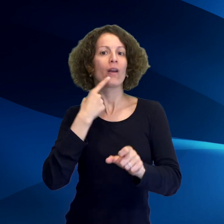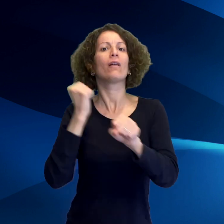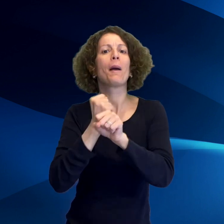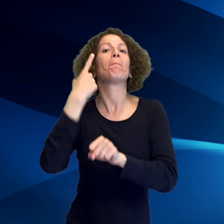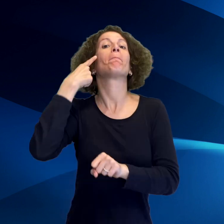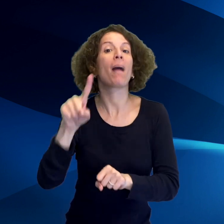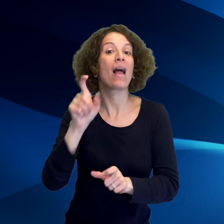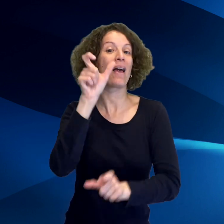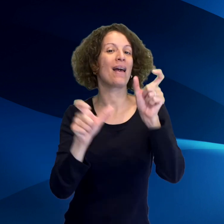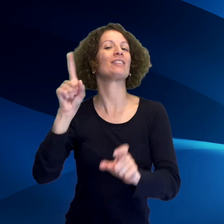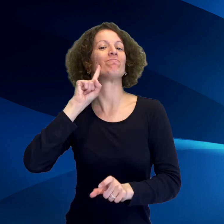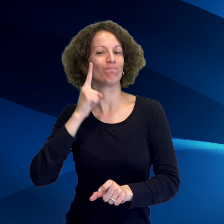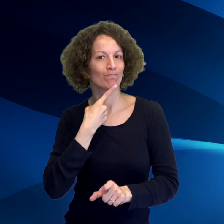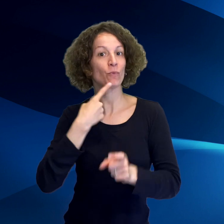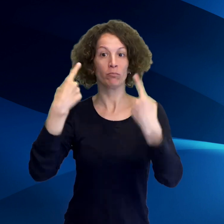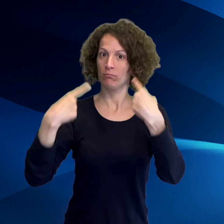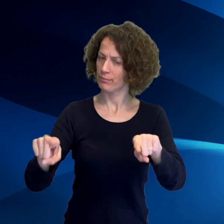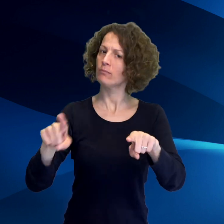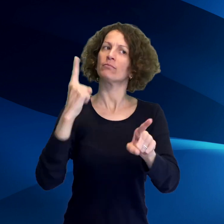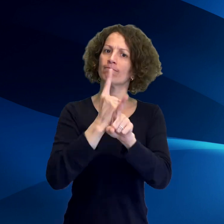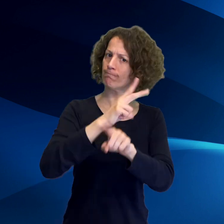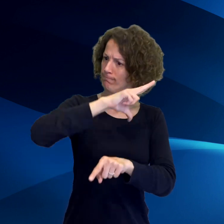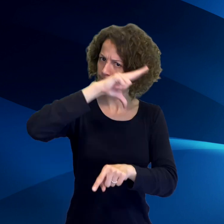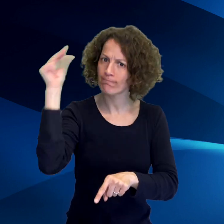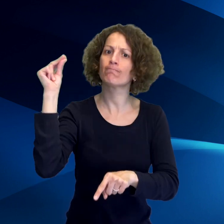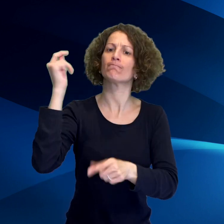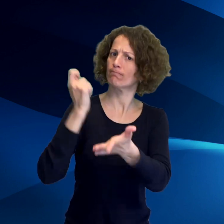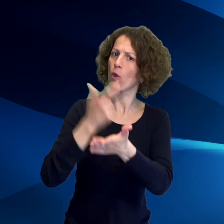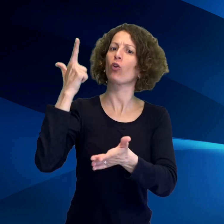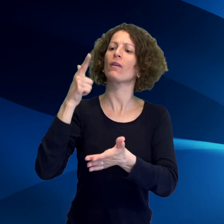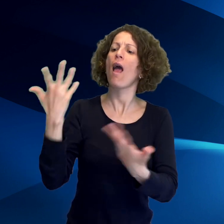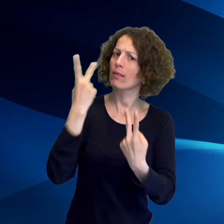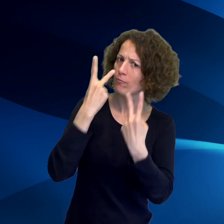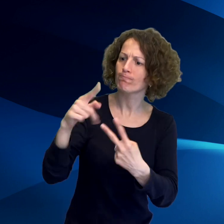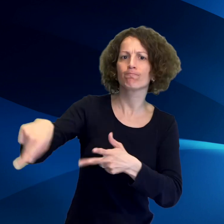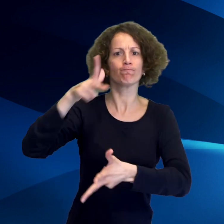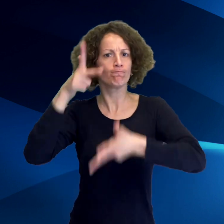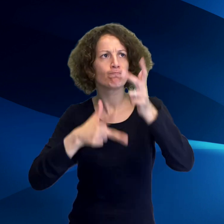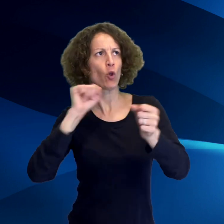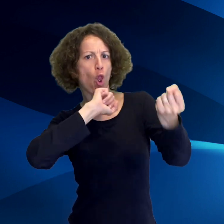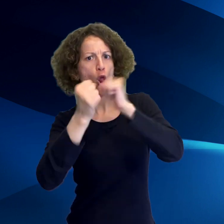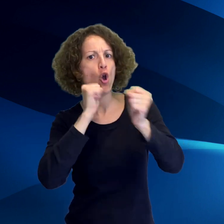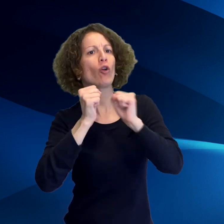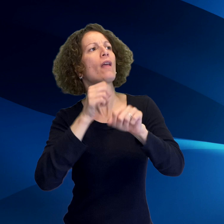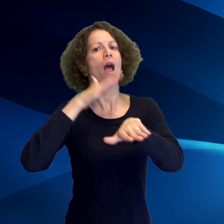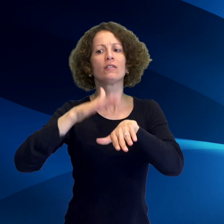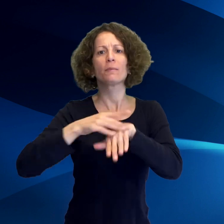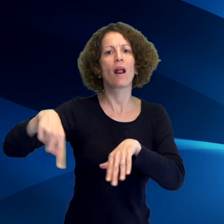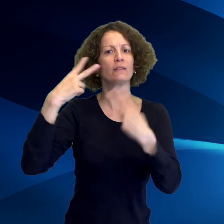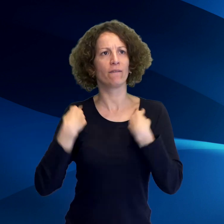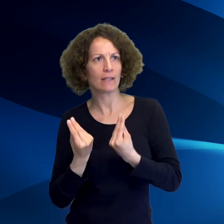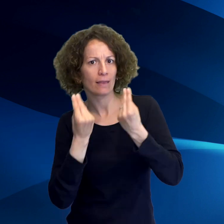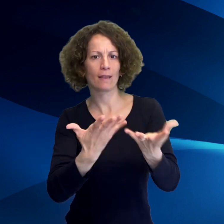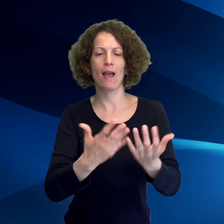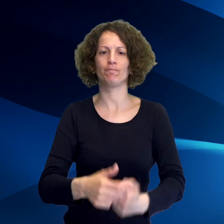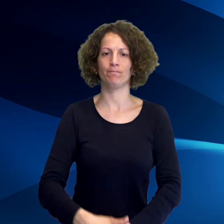Le Associazioni Nazionali di Sordi sono gestite dai e per i sordi, così da riconoscere il primato alle loro voci e al loro vissuto.